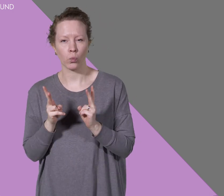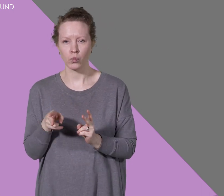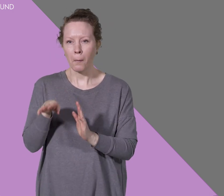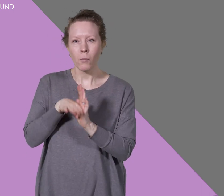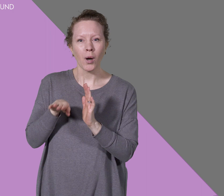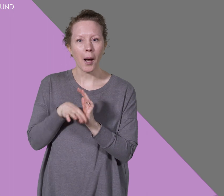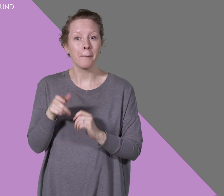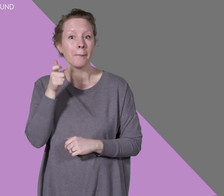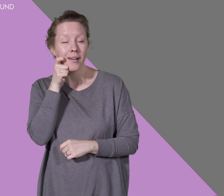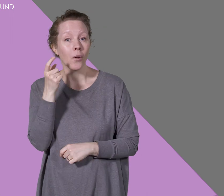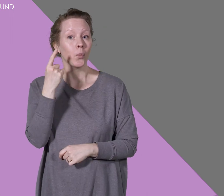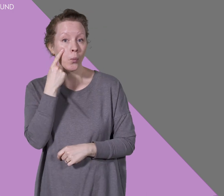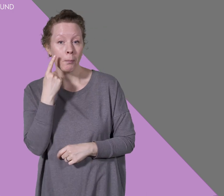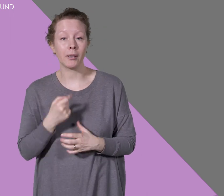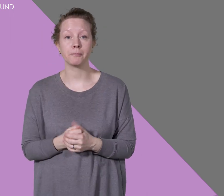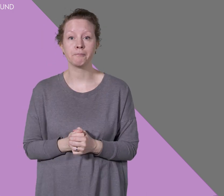och programmet Mikaela & Thomas.